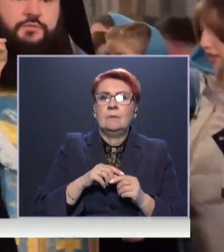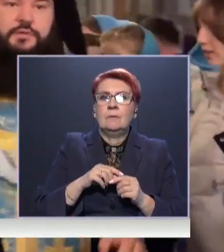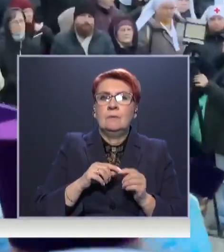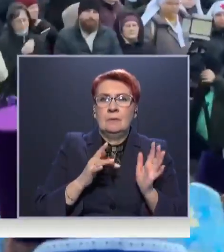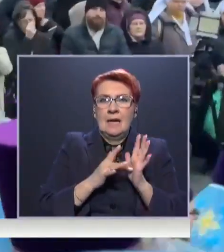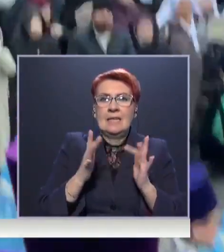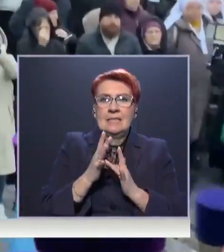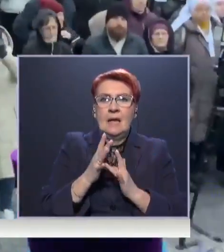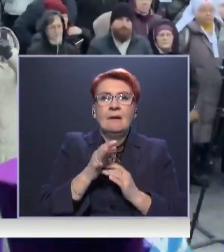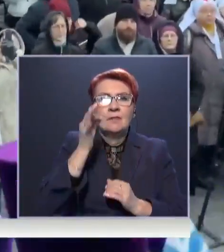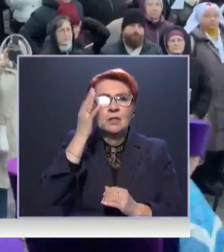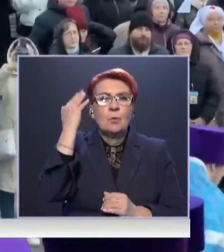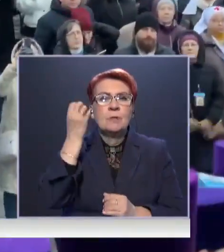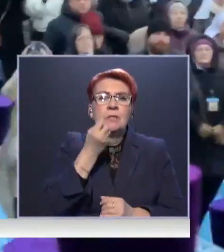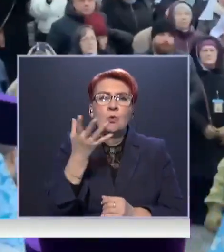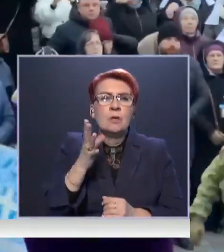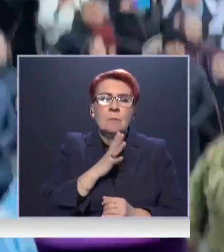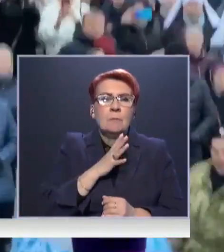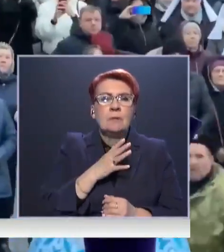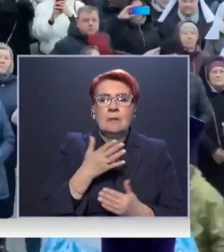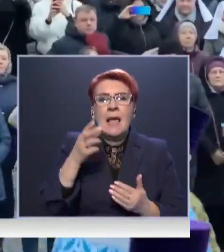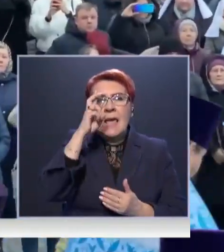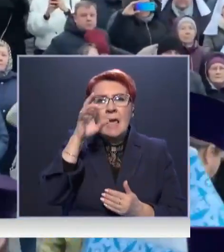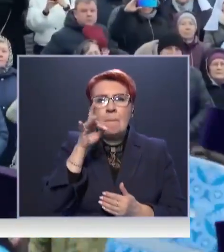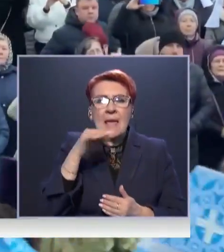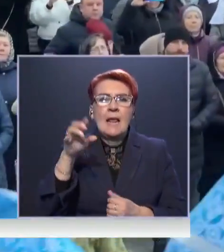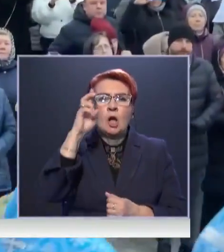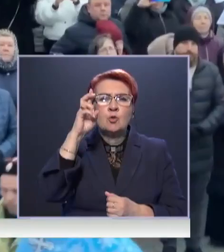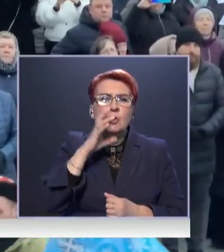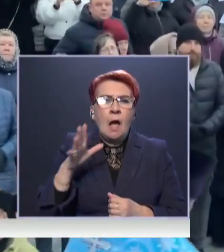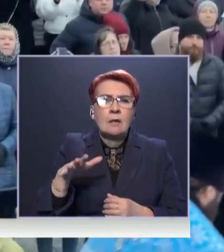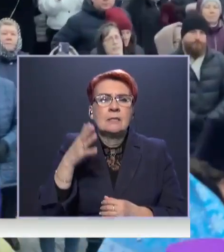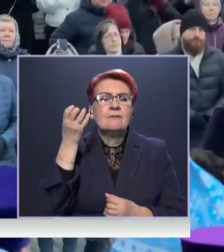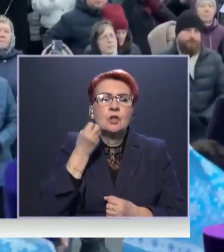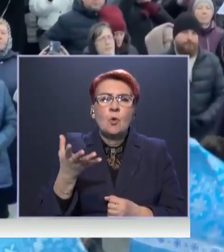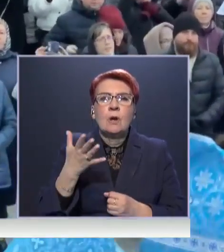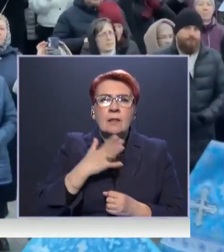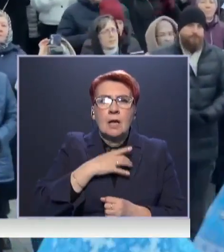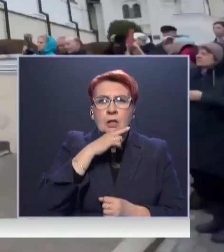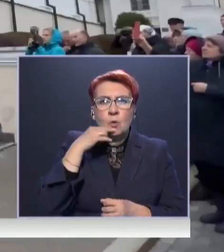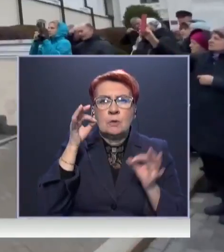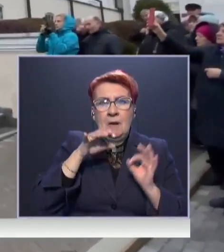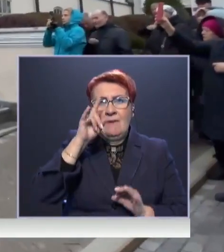Сколько было различных империи государств сколько наша русская православная церковь пережила и при